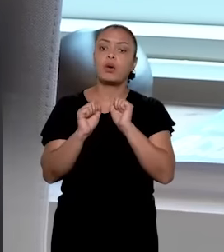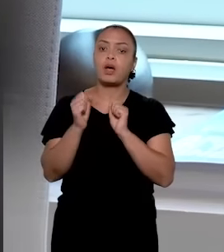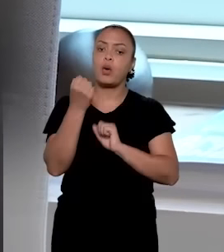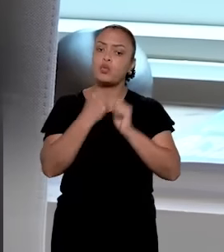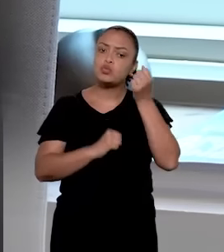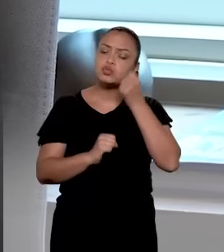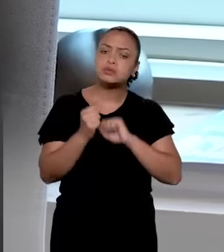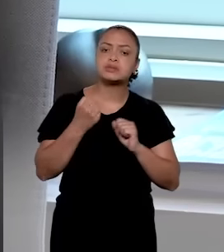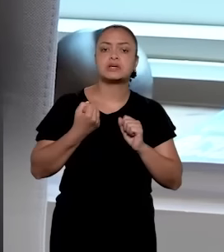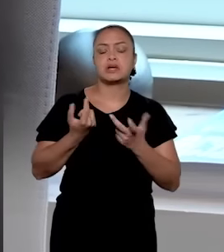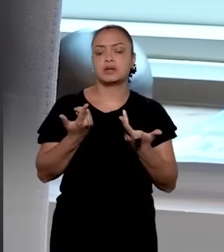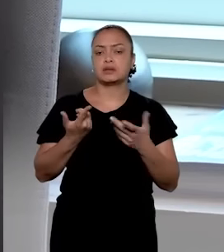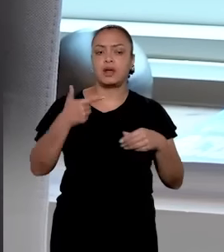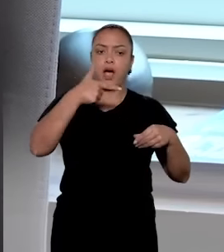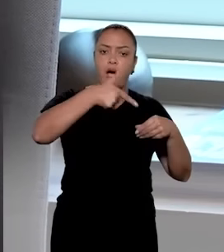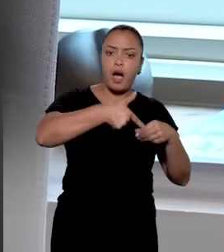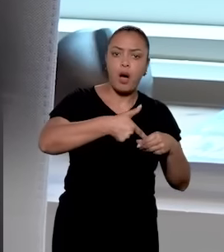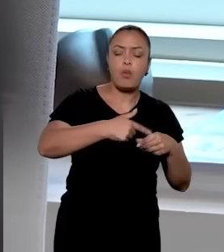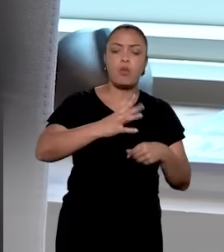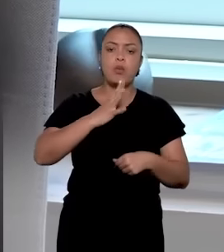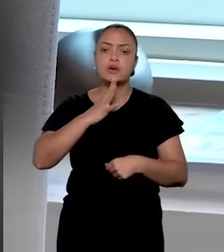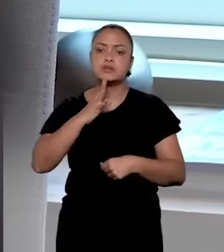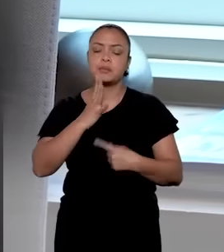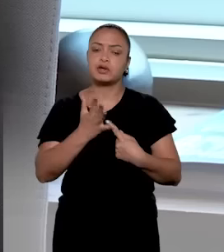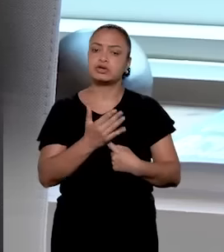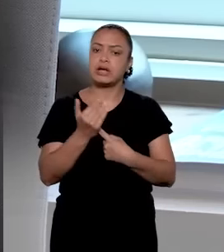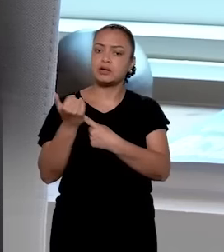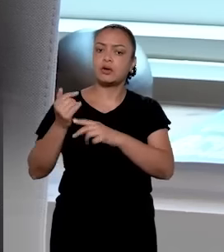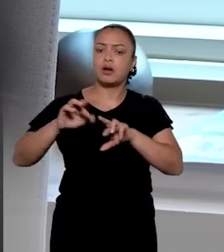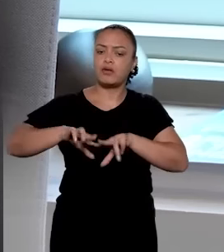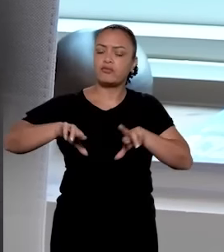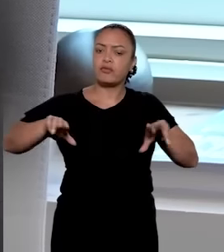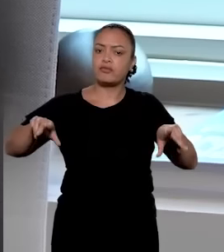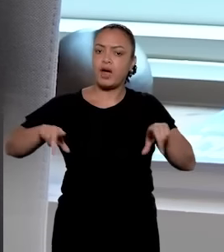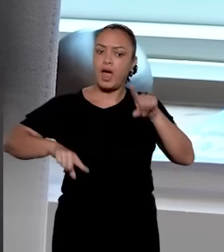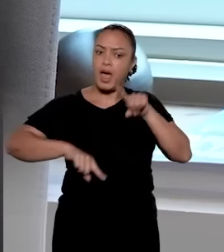usina de açúcar e de álcool, usinas de etanol, de milho, quero exportar conhecimento, tecnologia,